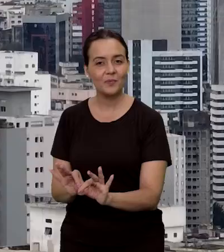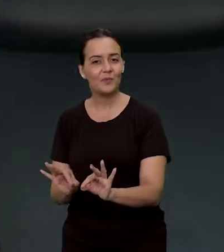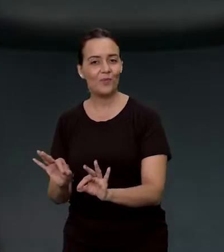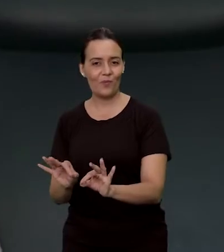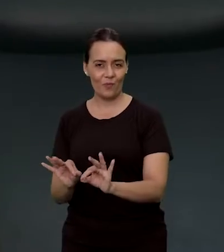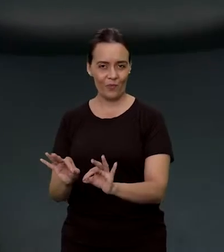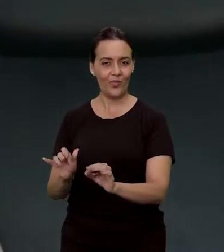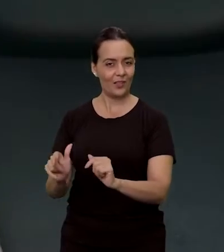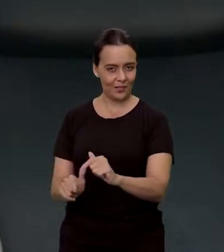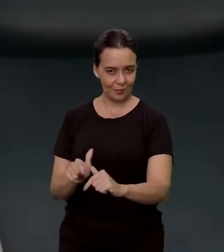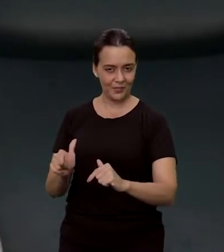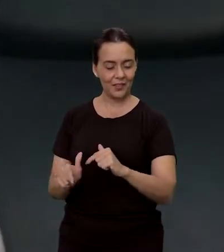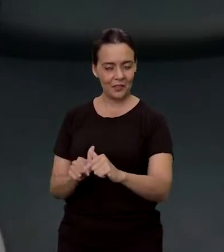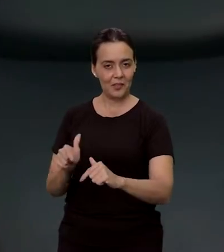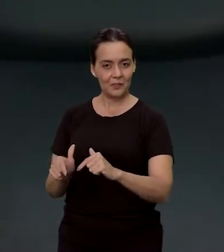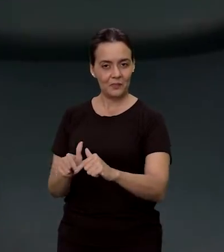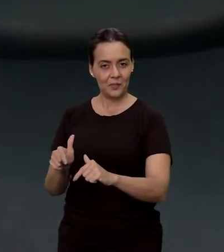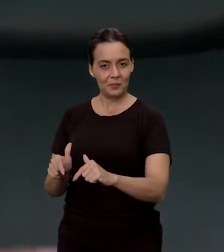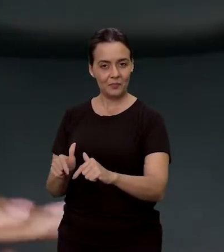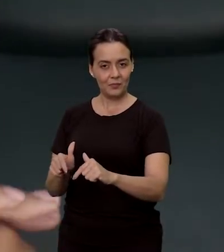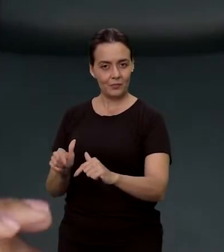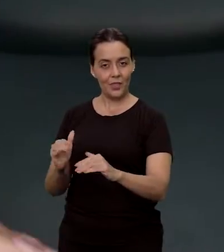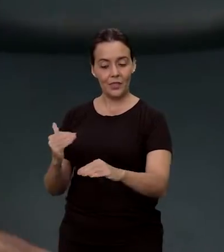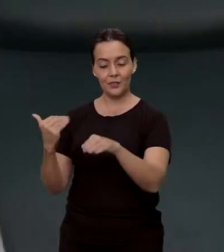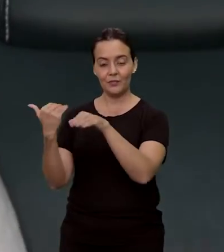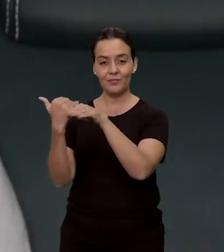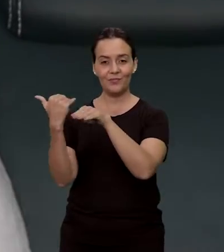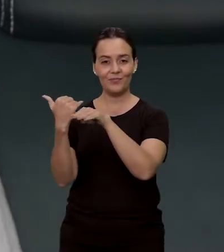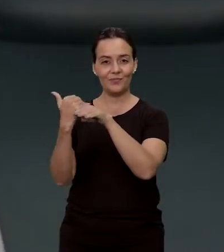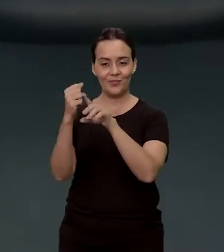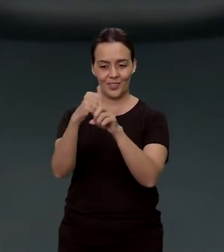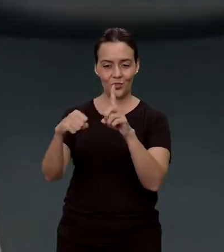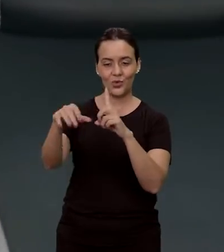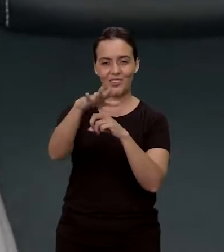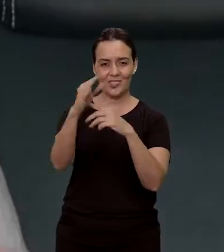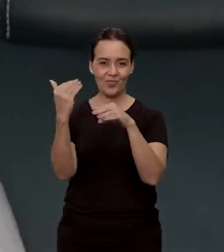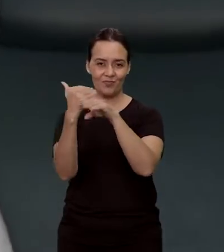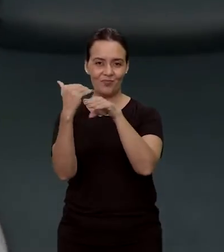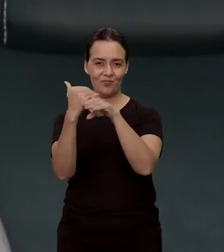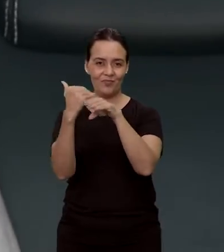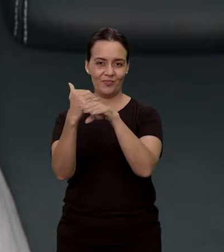mas ele estava vivendo ali num lugar de igualdade dentro da sociedade e não destacado,